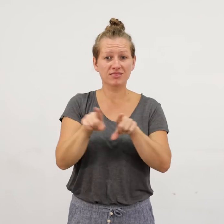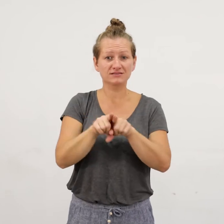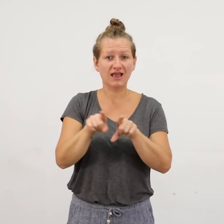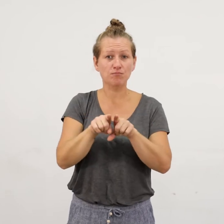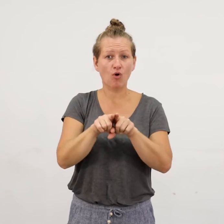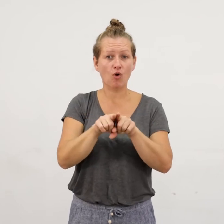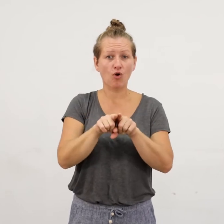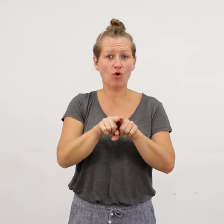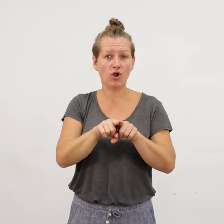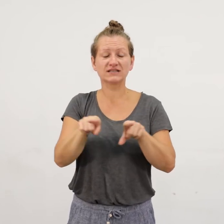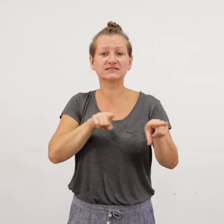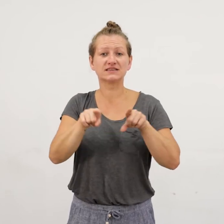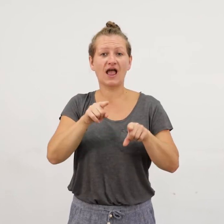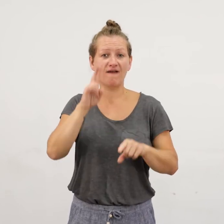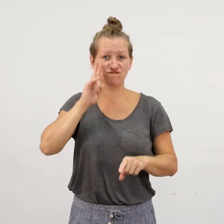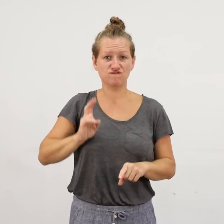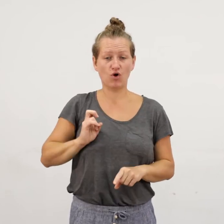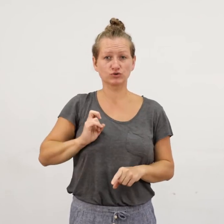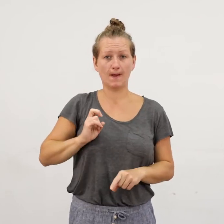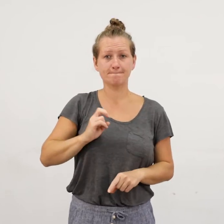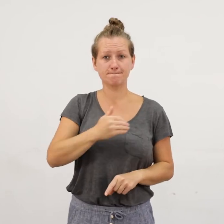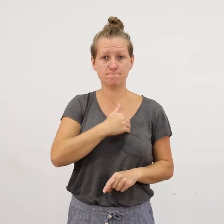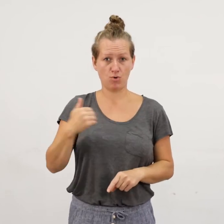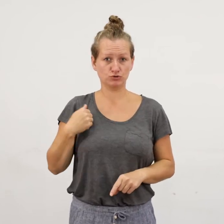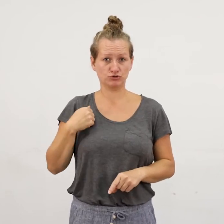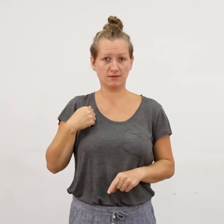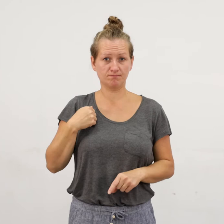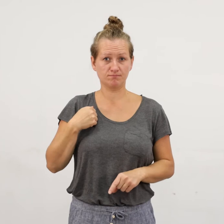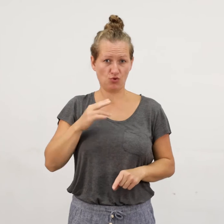Tak samo stało się w przypadku polskich orłów wojskowych, czyli znaków